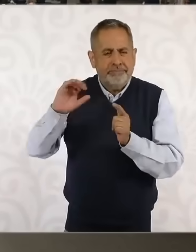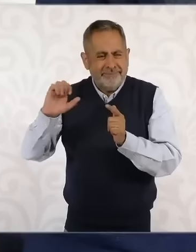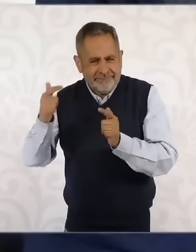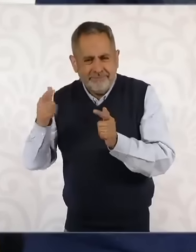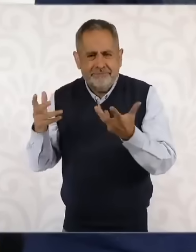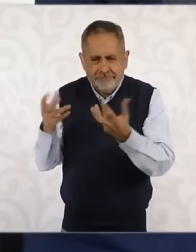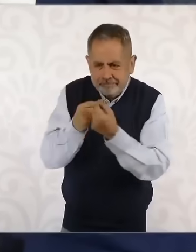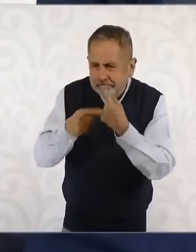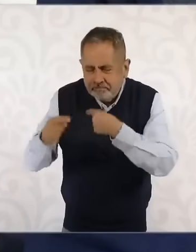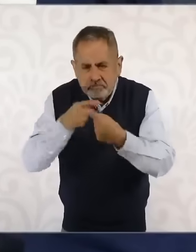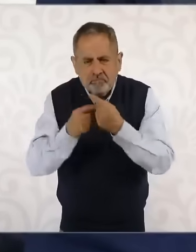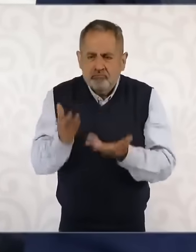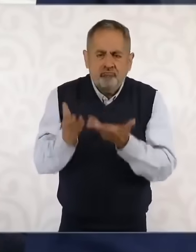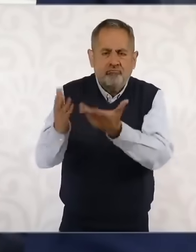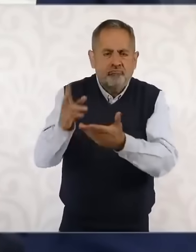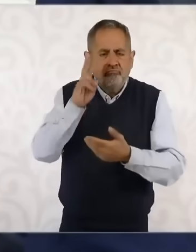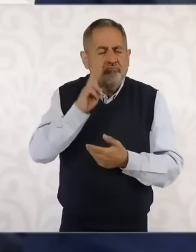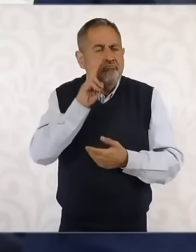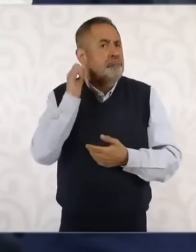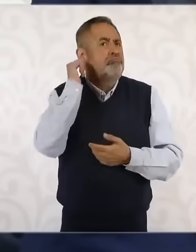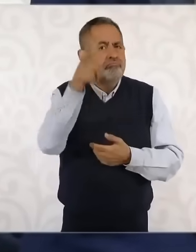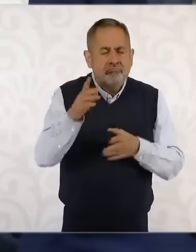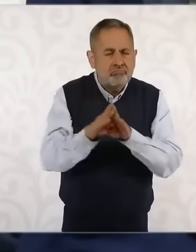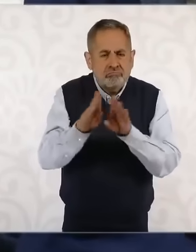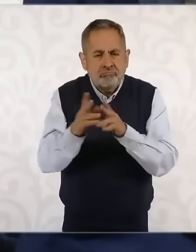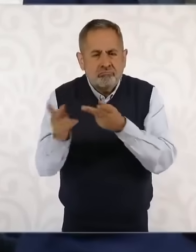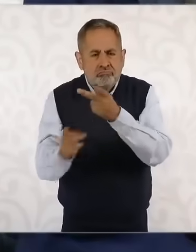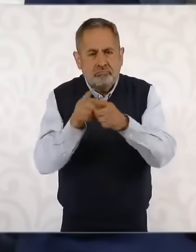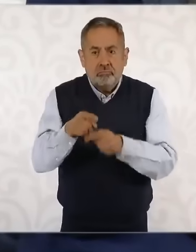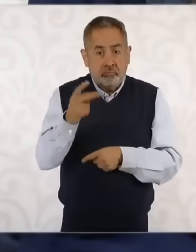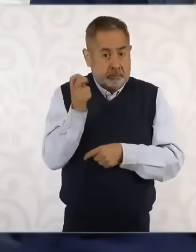si este ofrecimiento tiene que ver o tiene alguna relación con la salida de Gersmanero,